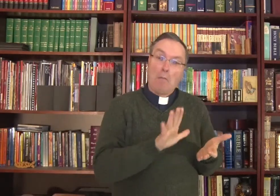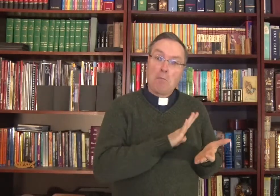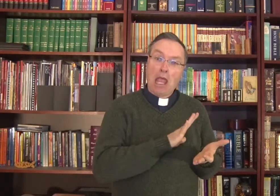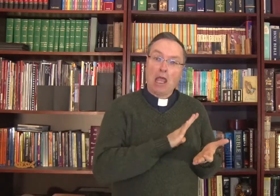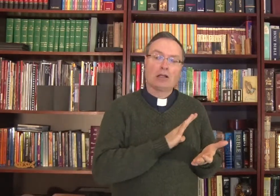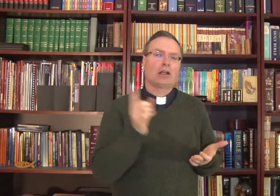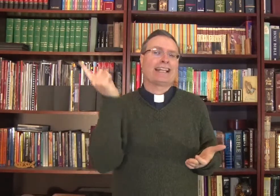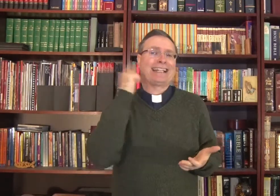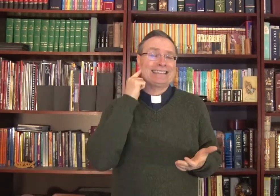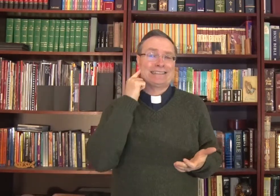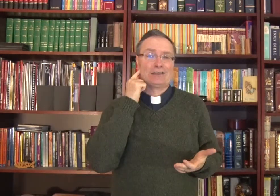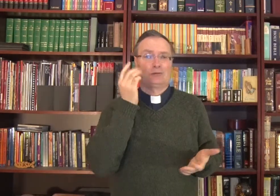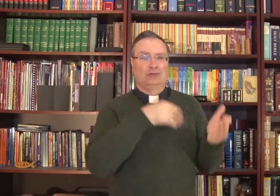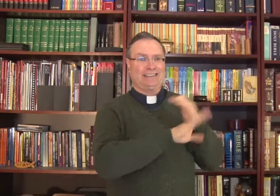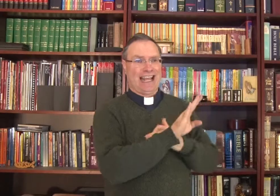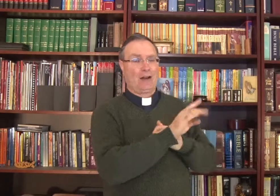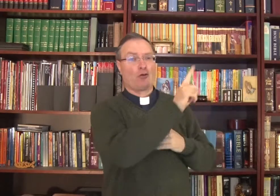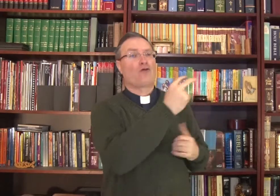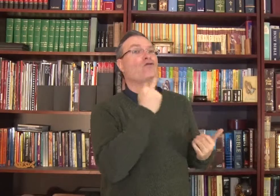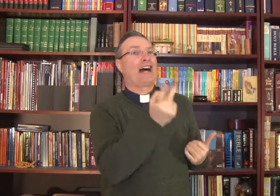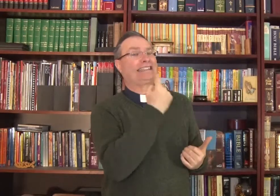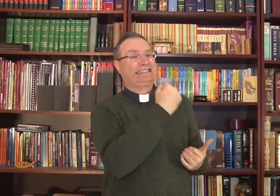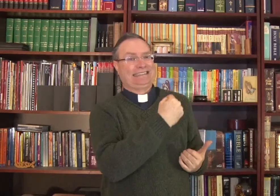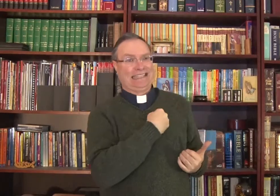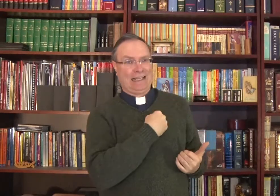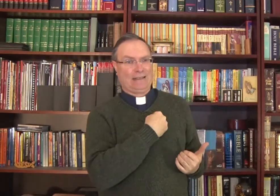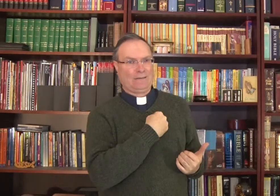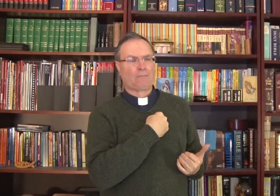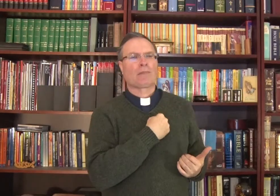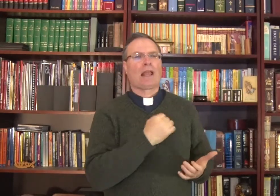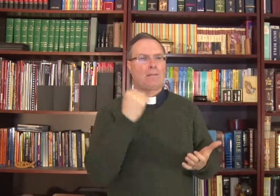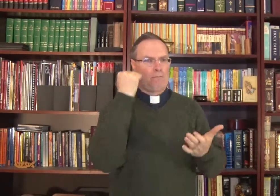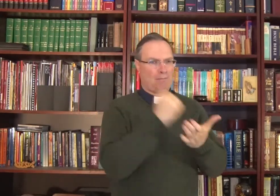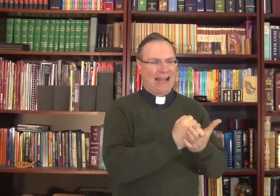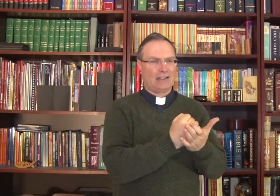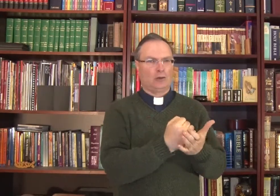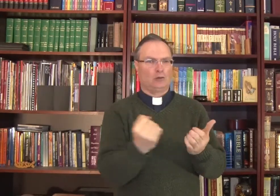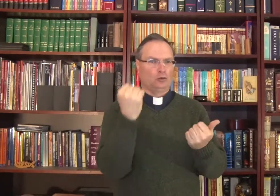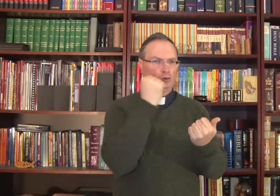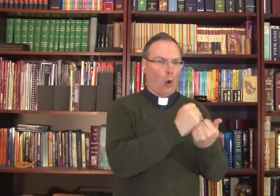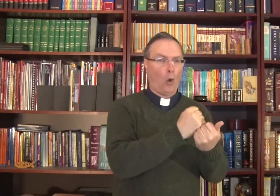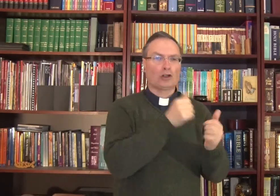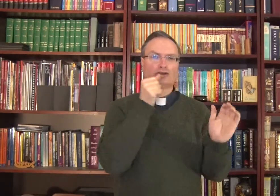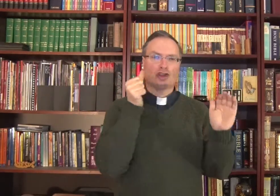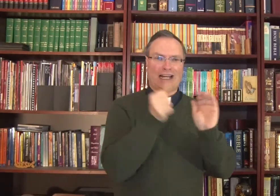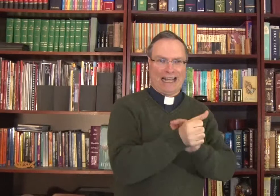mais j’entendis du ciel une voix qui disait: «Marque du sceau du secret